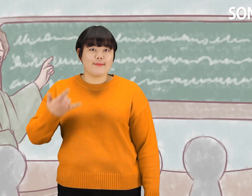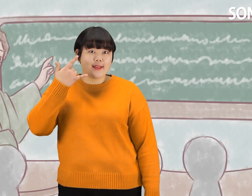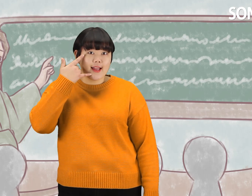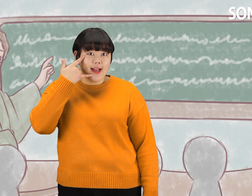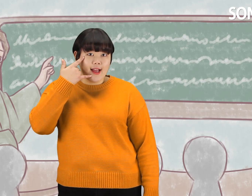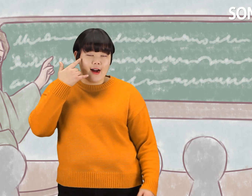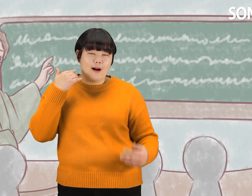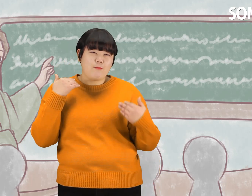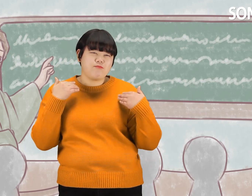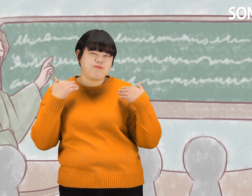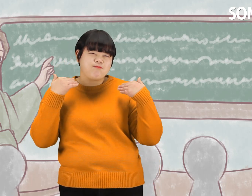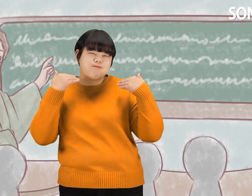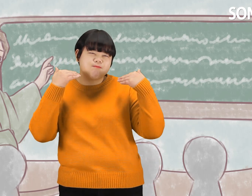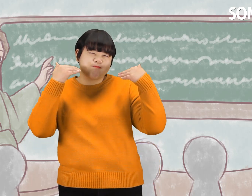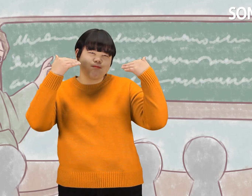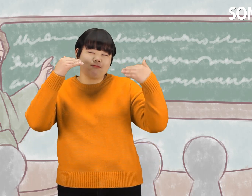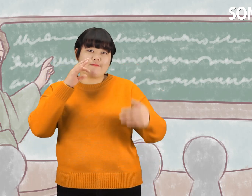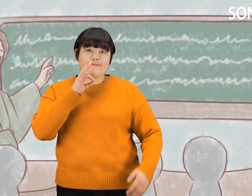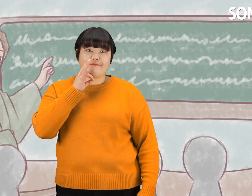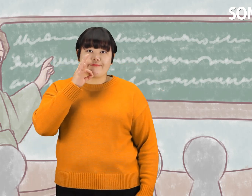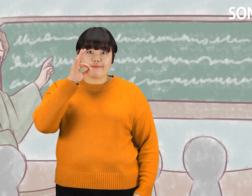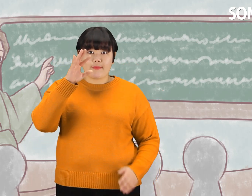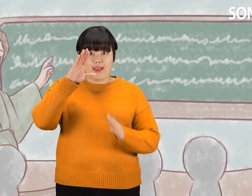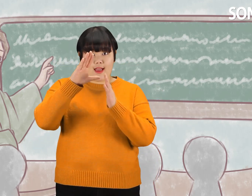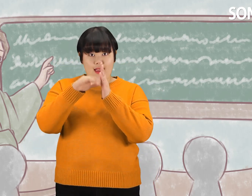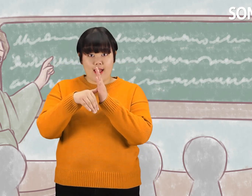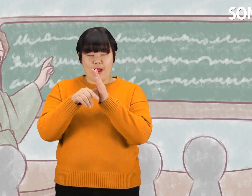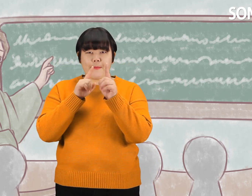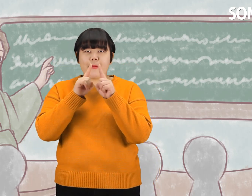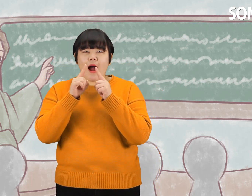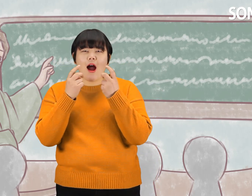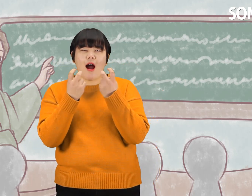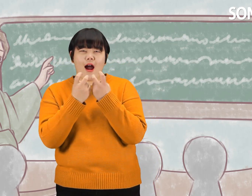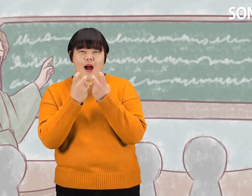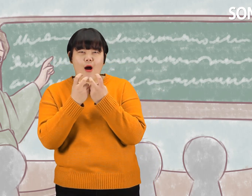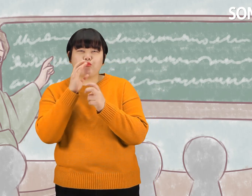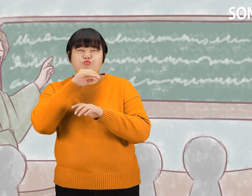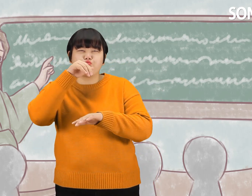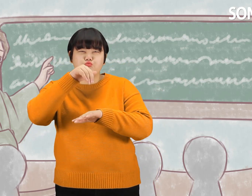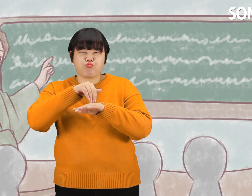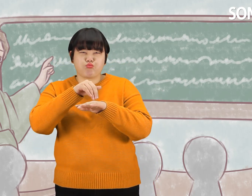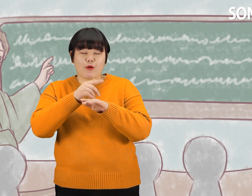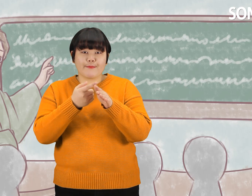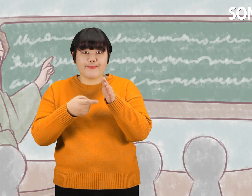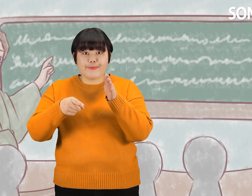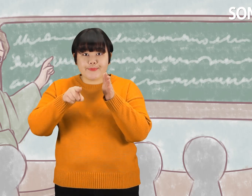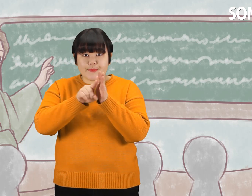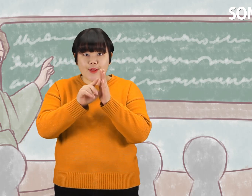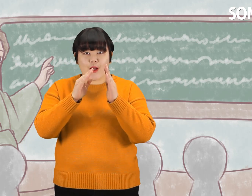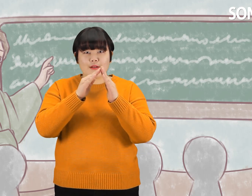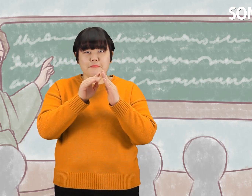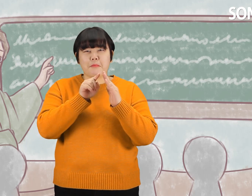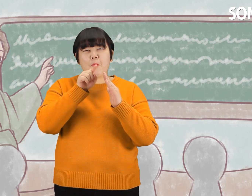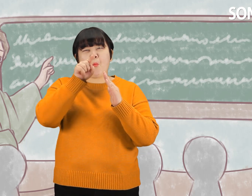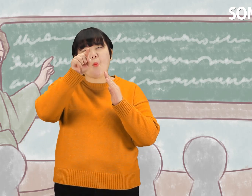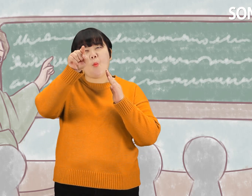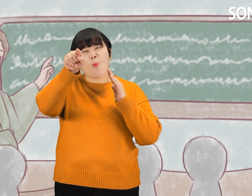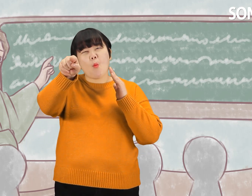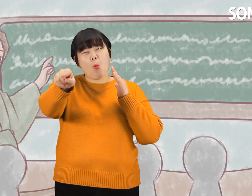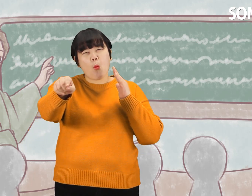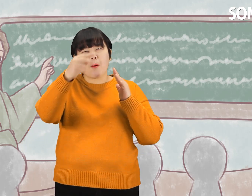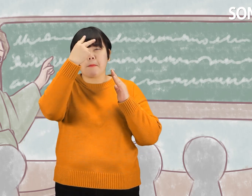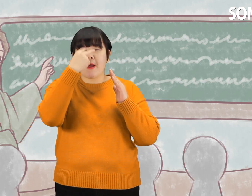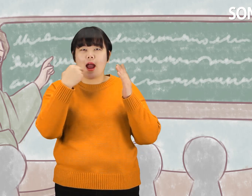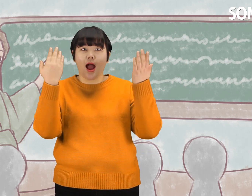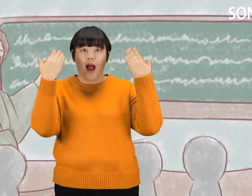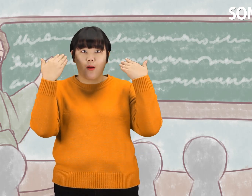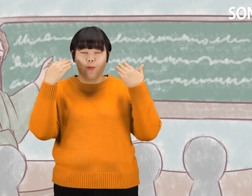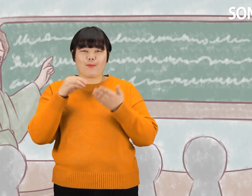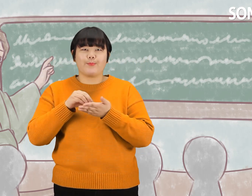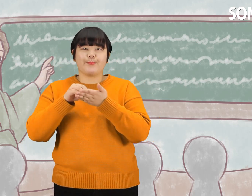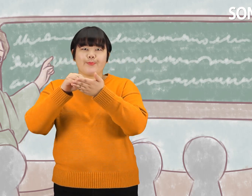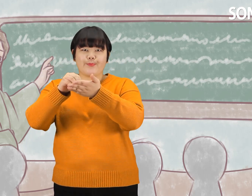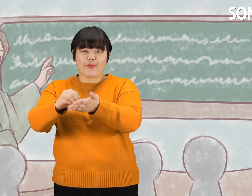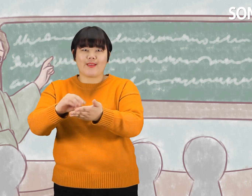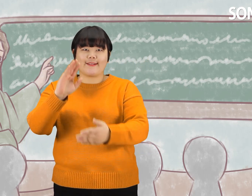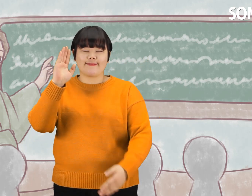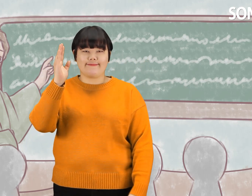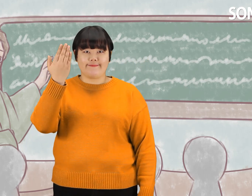10歳されたヘレンは言う訓練を積むために家から遠く離れた湖レスのみ盲学校に行くことにしました。